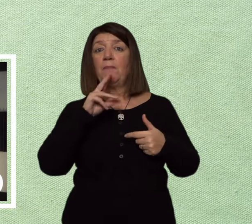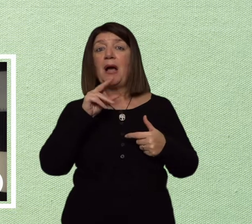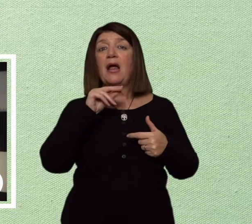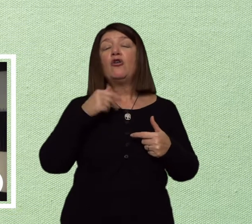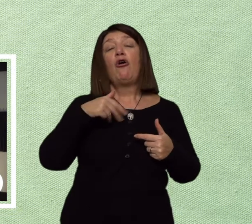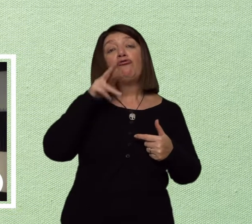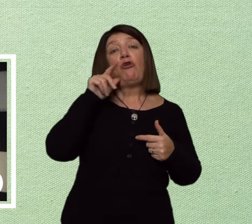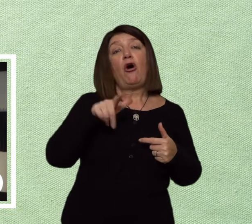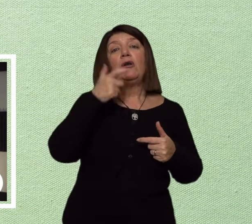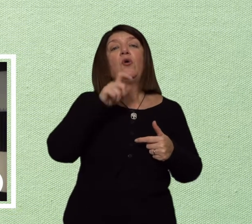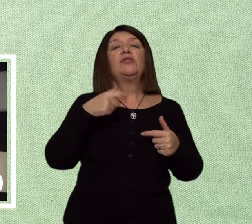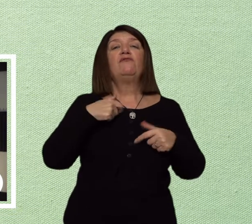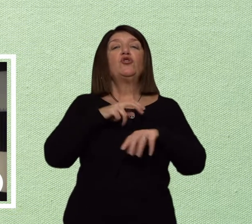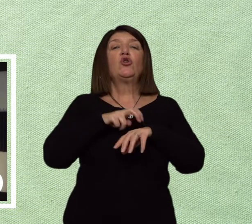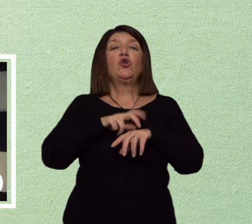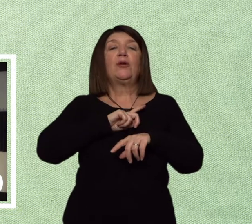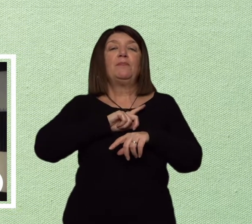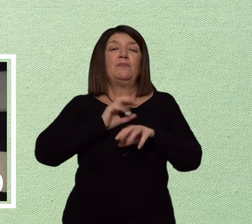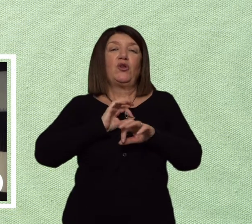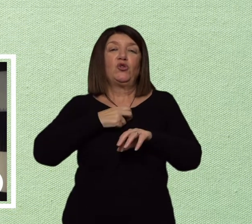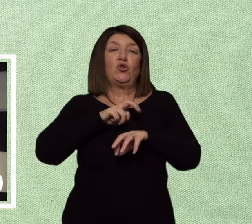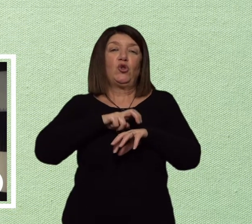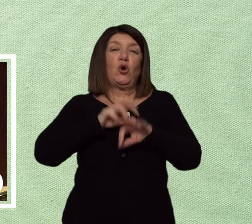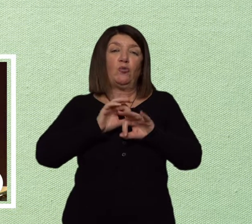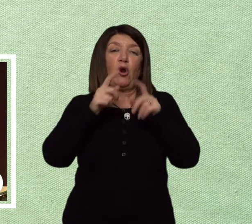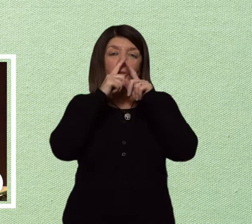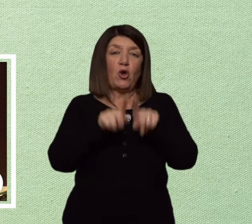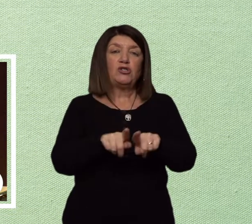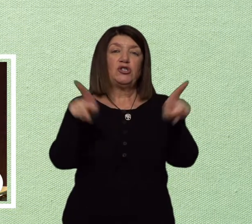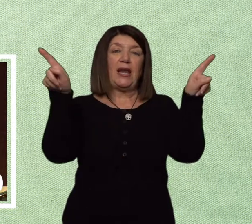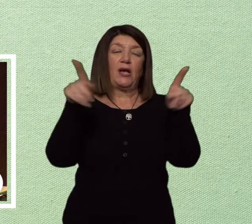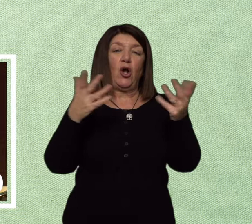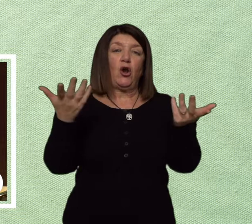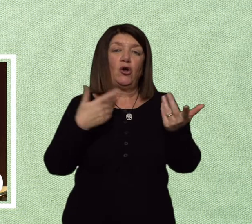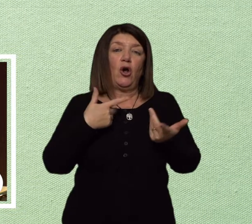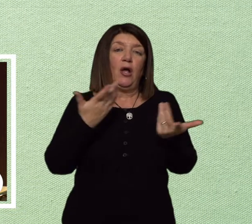su questo discorso... -indubbiamente- una certa... - sicuramente riguarda anche gli uomini, però